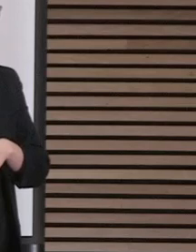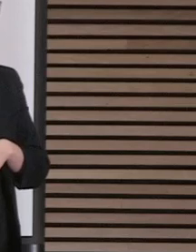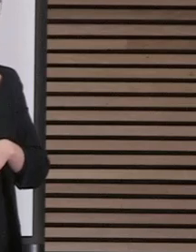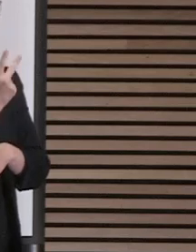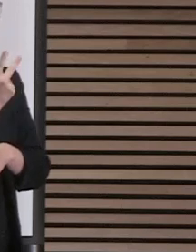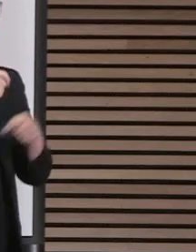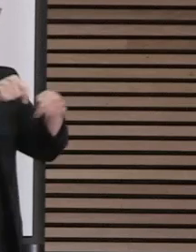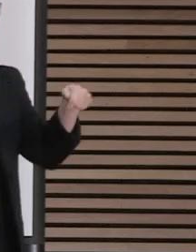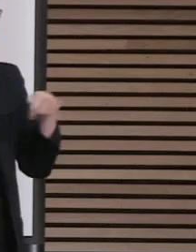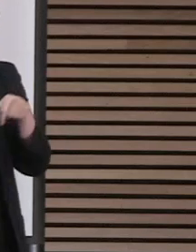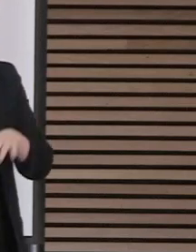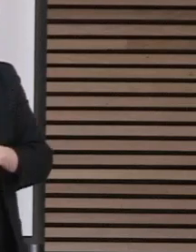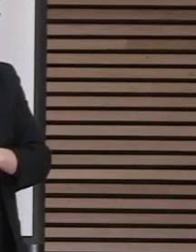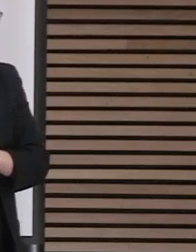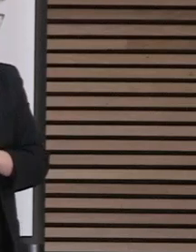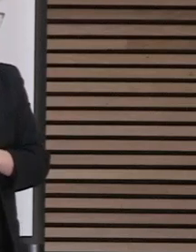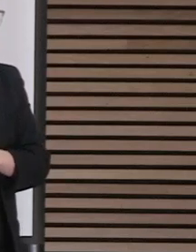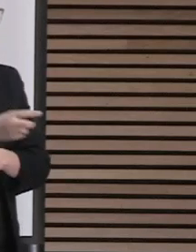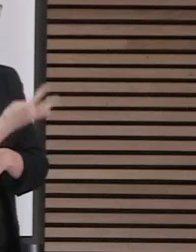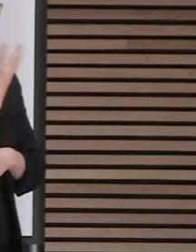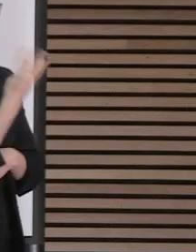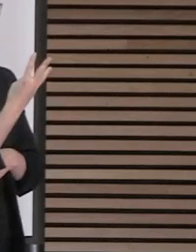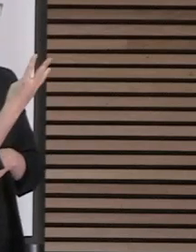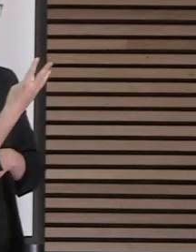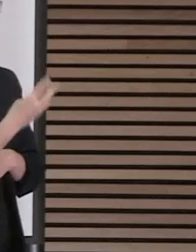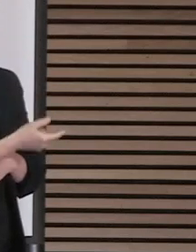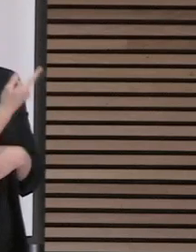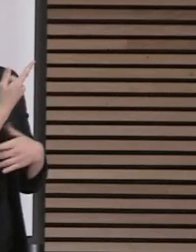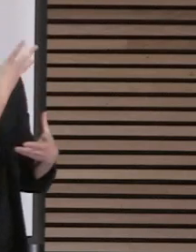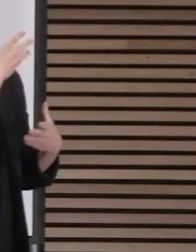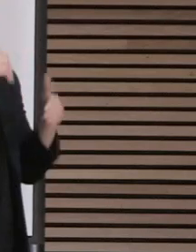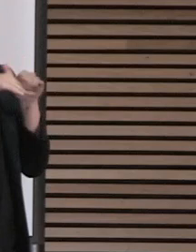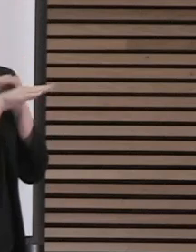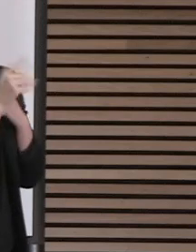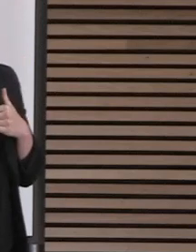Tokowaru nga taangata kei roto i te paani, ae tokotoru kei